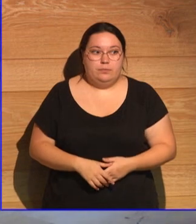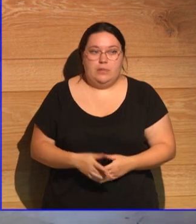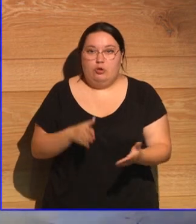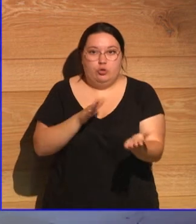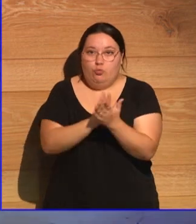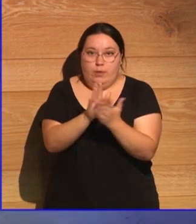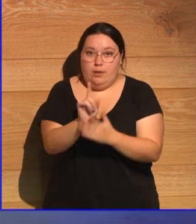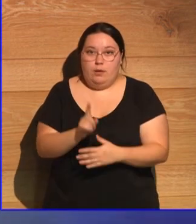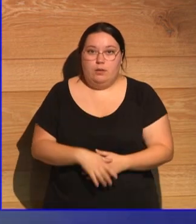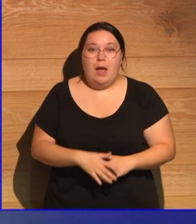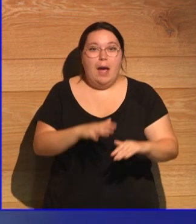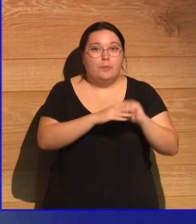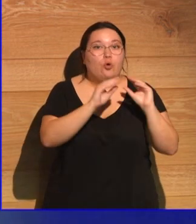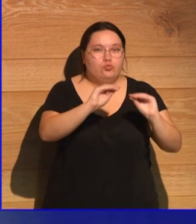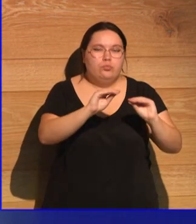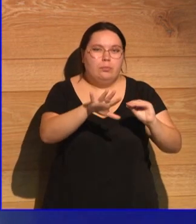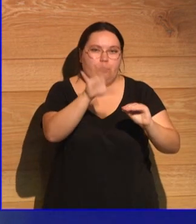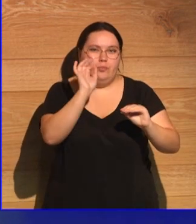Fueron sus amigos que decidieron de publicarla.